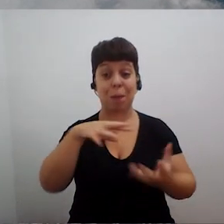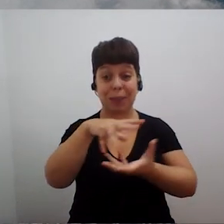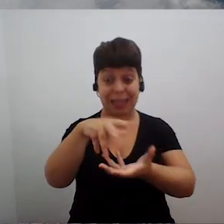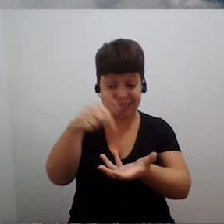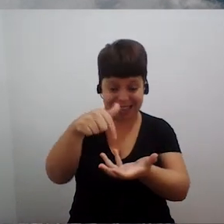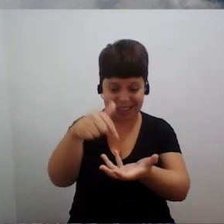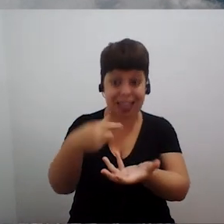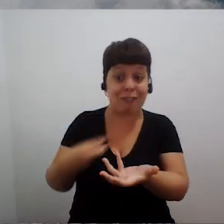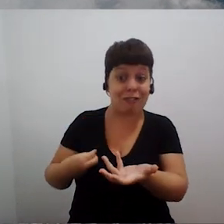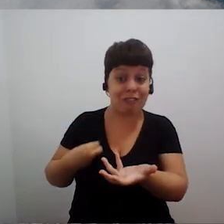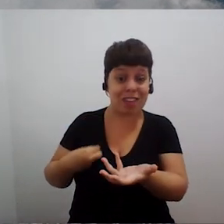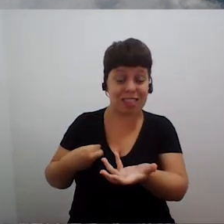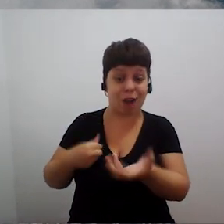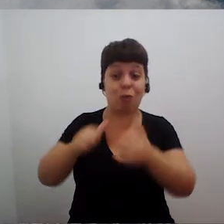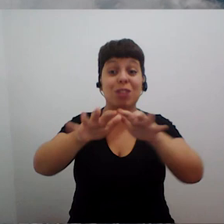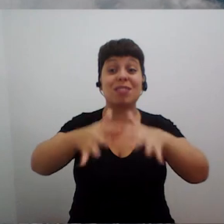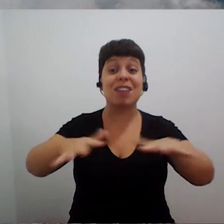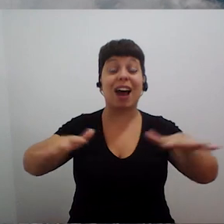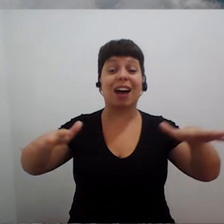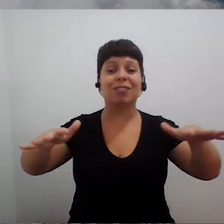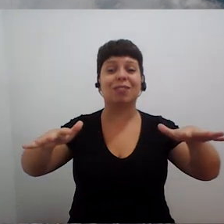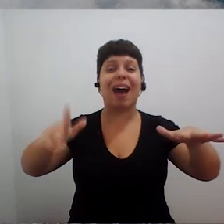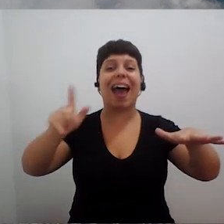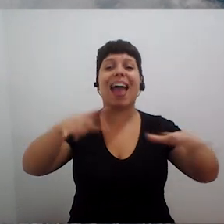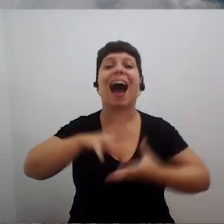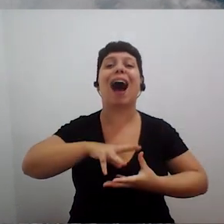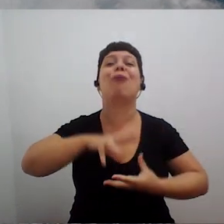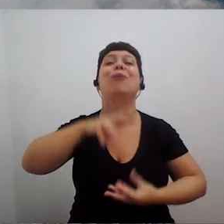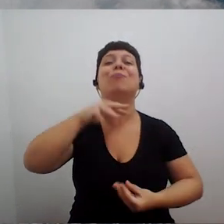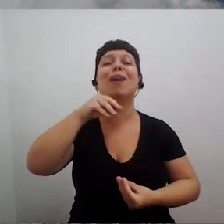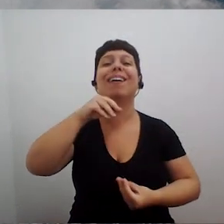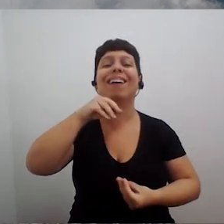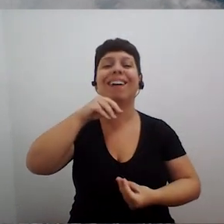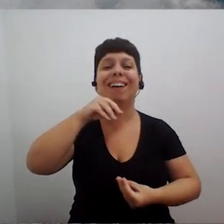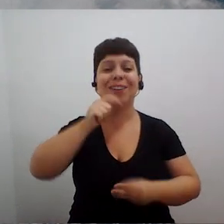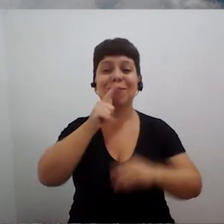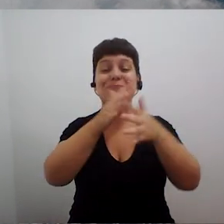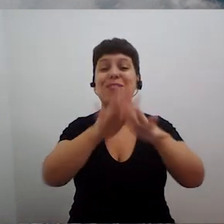Se o planeta pudesse ser considerado um ser vivo o oceano certamente seria sua alma